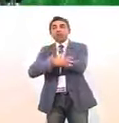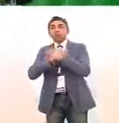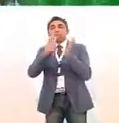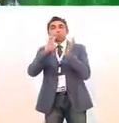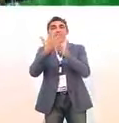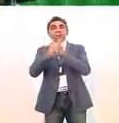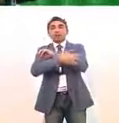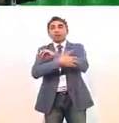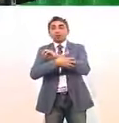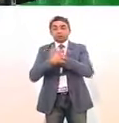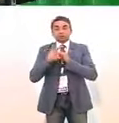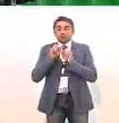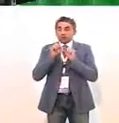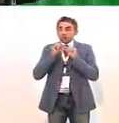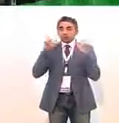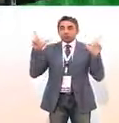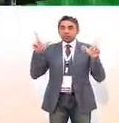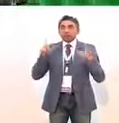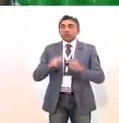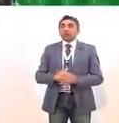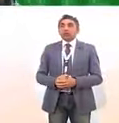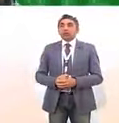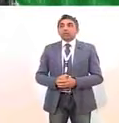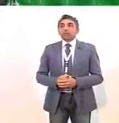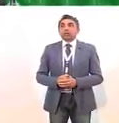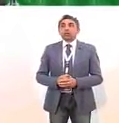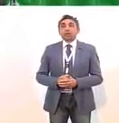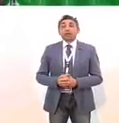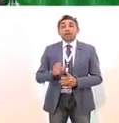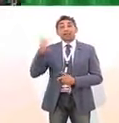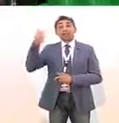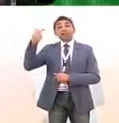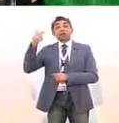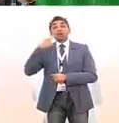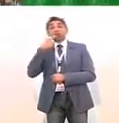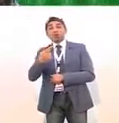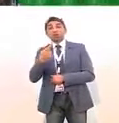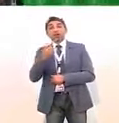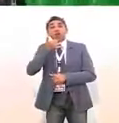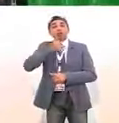è assurdo, allucinante. Tagore diceva che ogni figlio che nasce reca al mondo il lieto